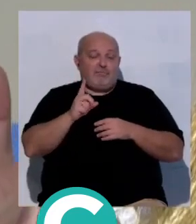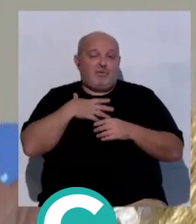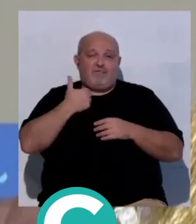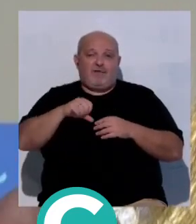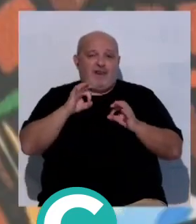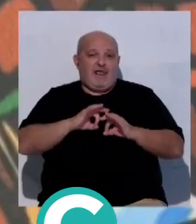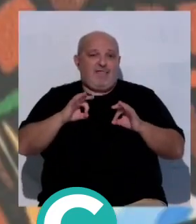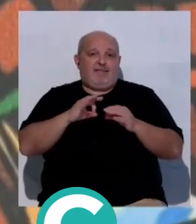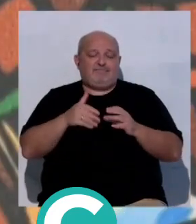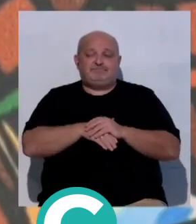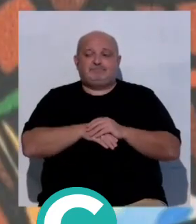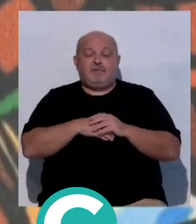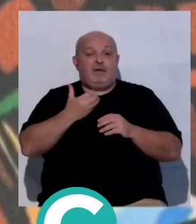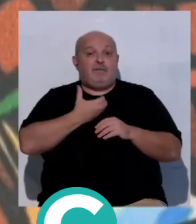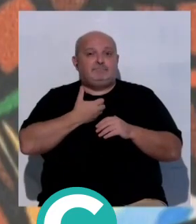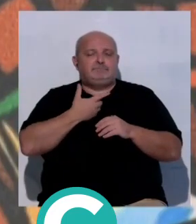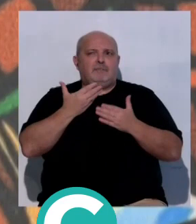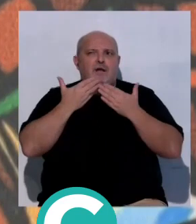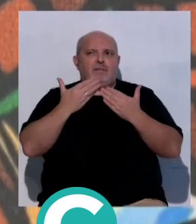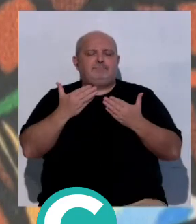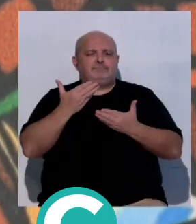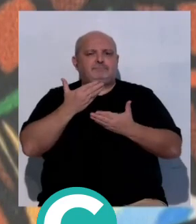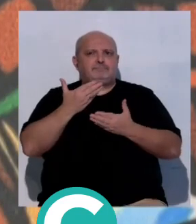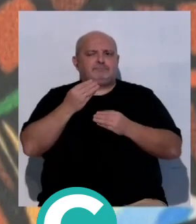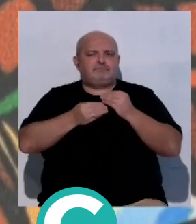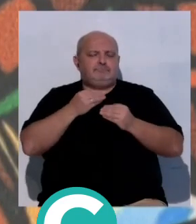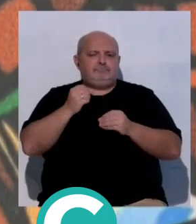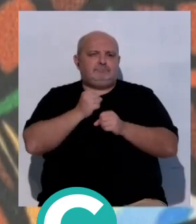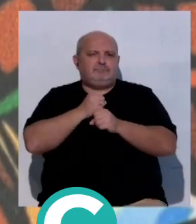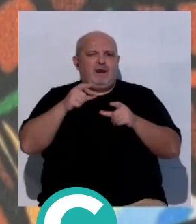lo mío desde el ayuntamiento han agradecido la labor que desarrolla el aula de cultura